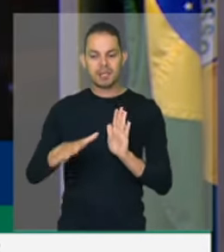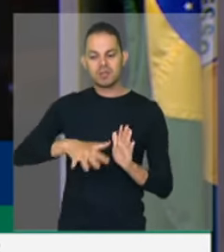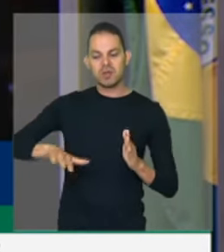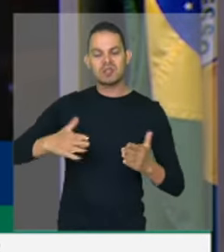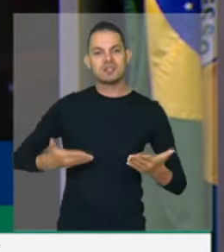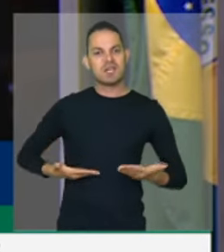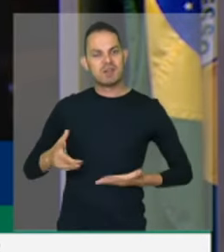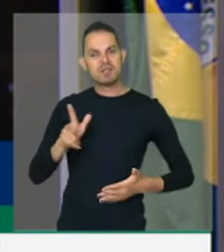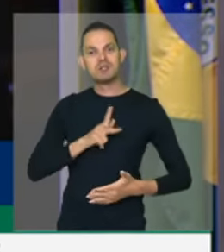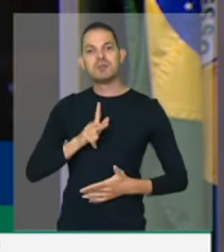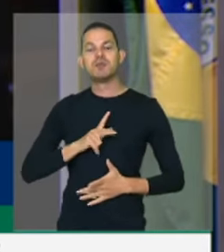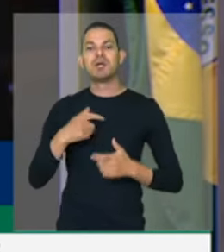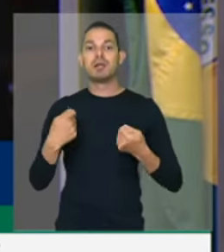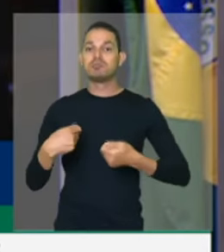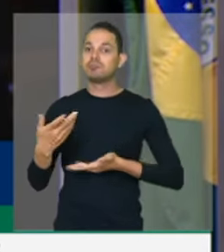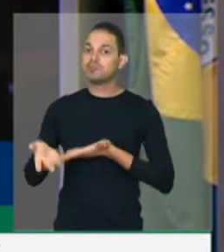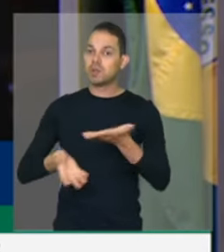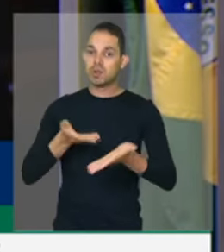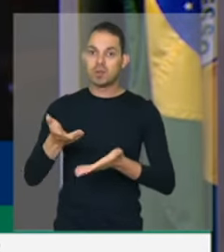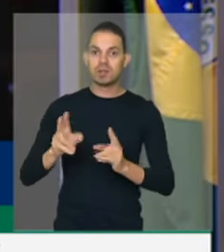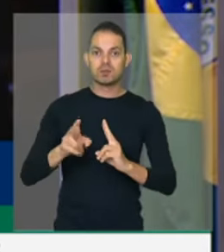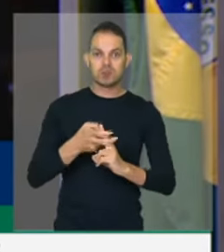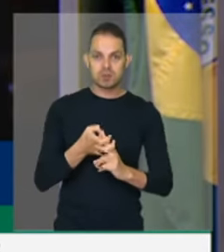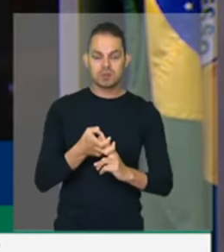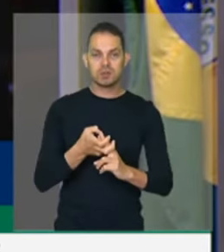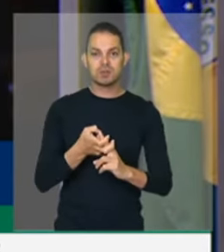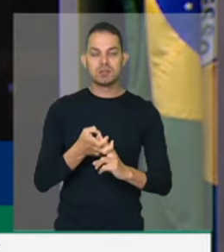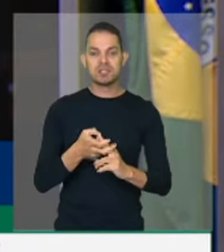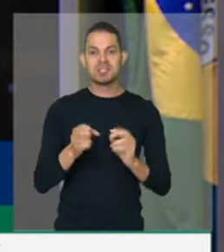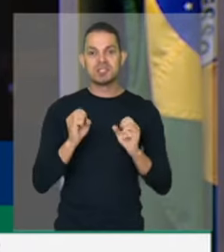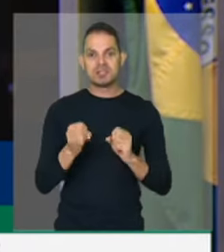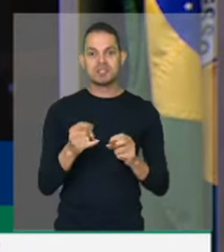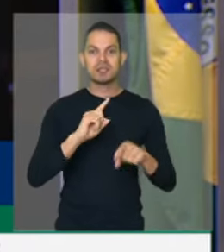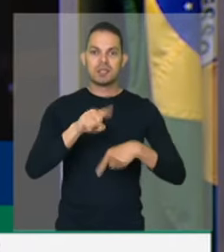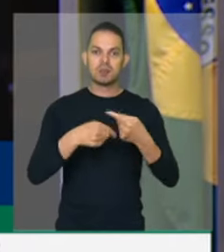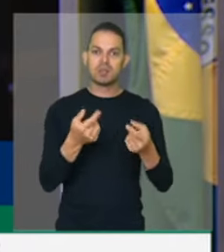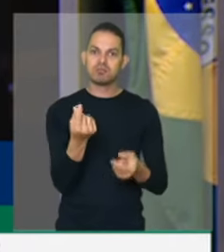ATENDIMENTO AO SUS MEDIANTE RESSARCIMENTO PREVISTO. A EMENDA N° 8 DO DEPUTADO VOLNEI QUEIROZ DO PDT DE